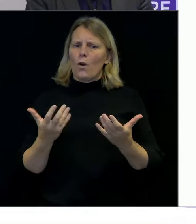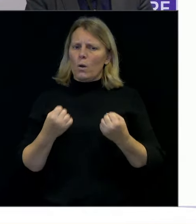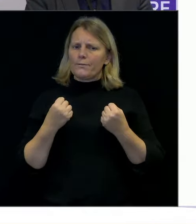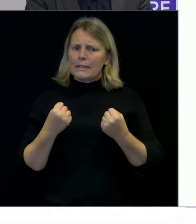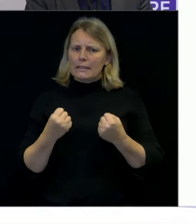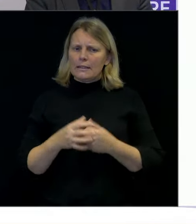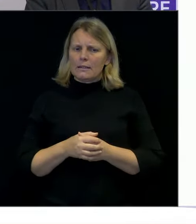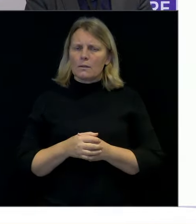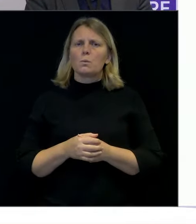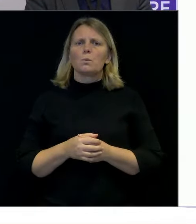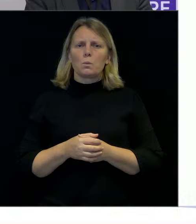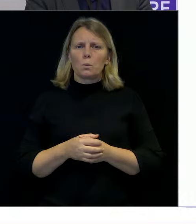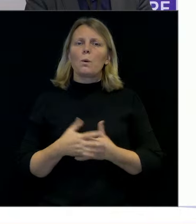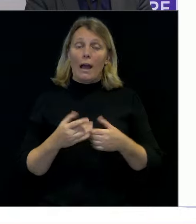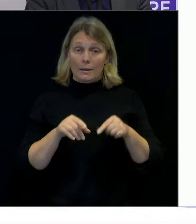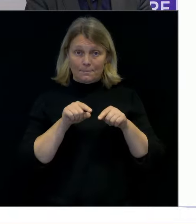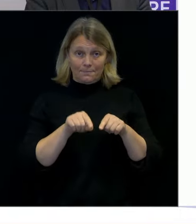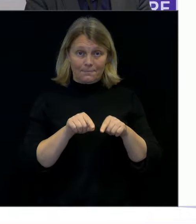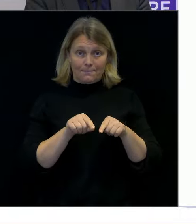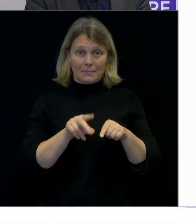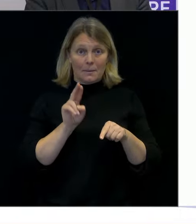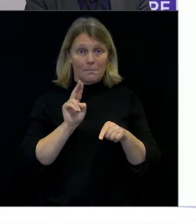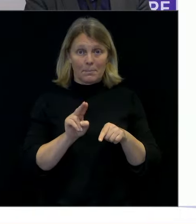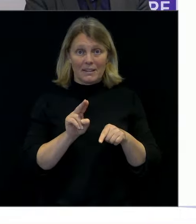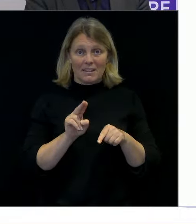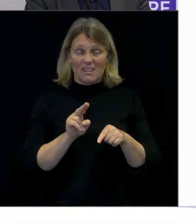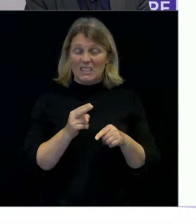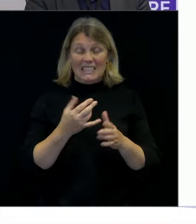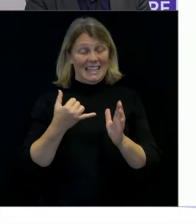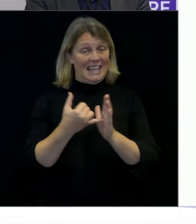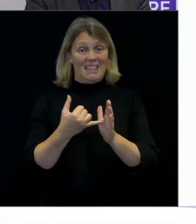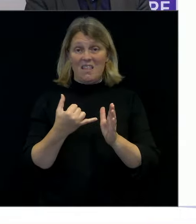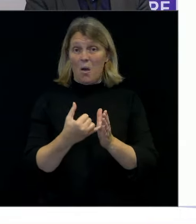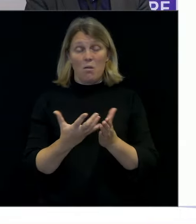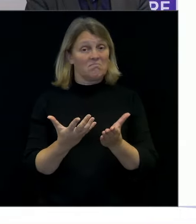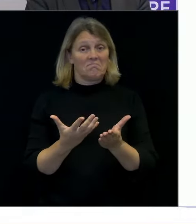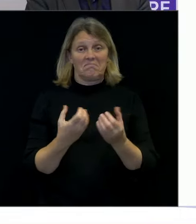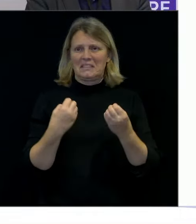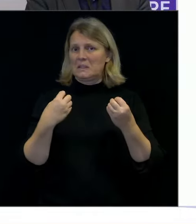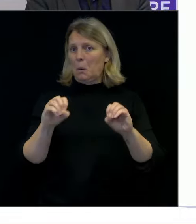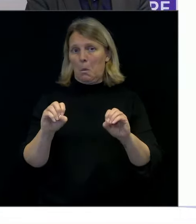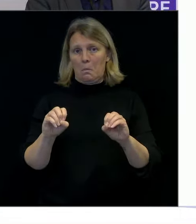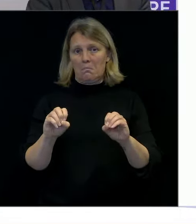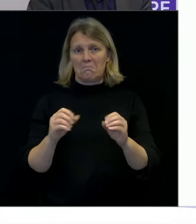Det som är viktigt är att det här handlar ingenting om innehåll. Överhuvudtaget.